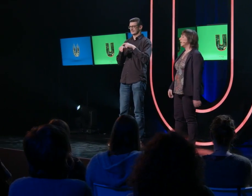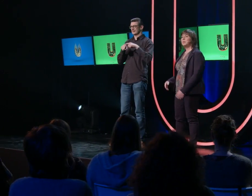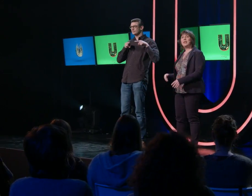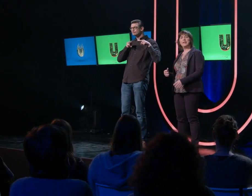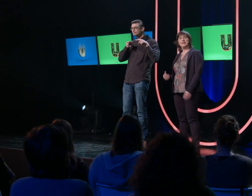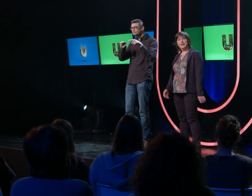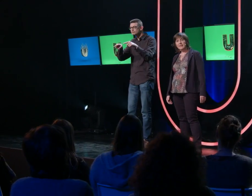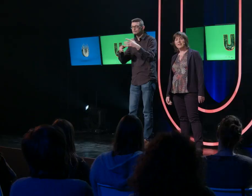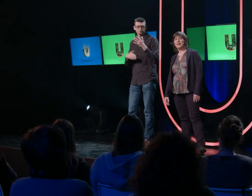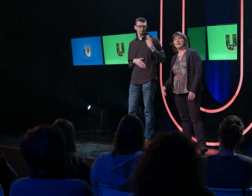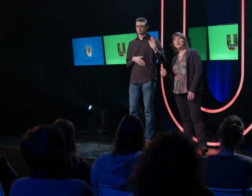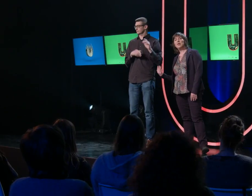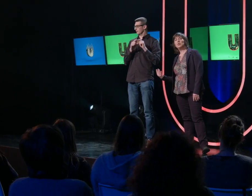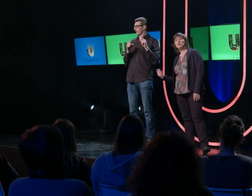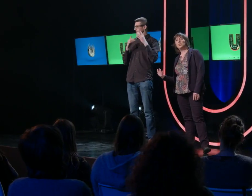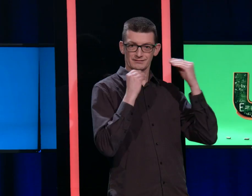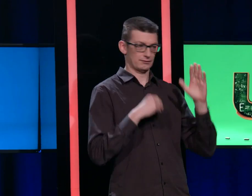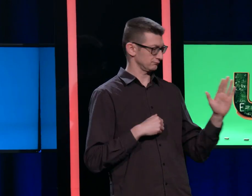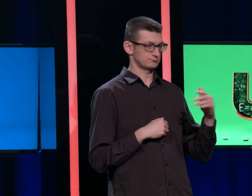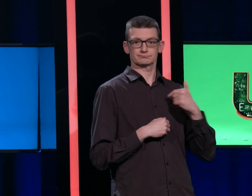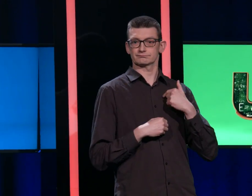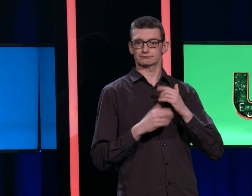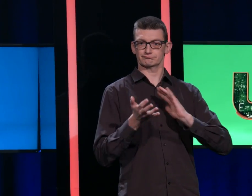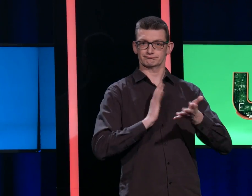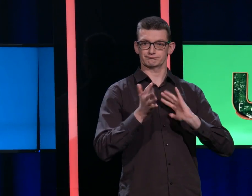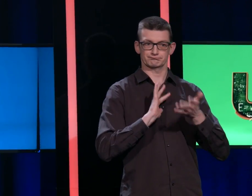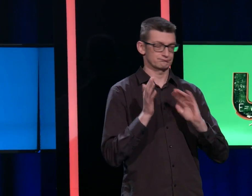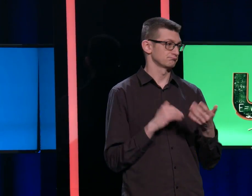Dat betekent niet dat een van ons twee tolkt voor de ander,